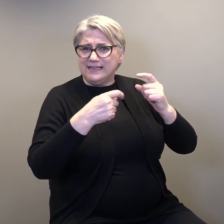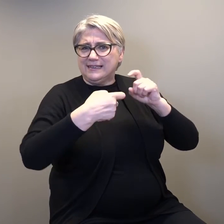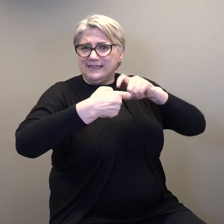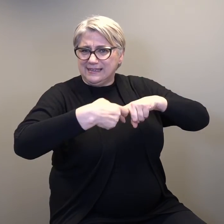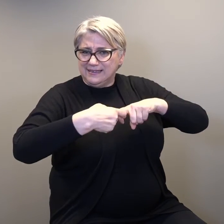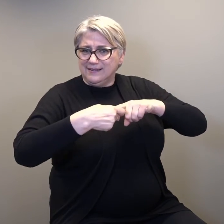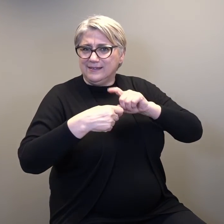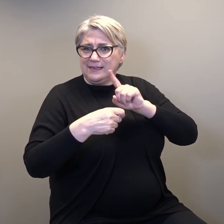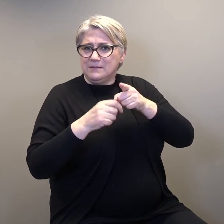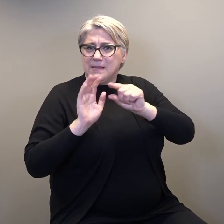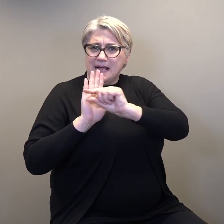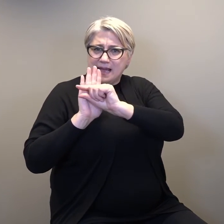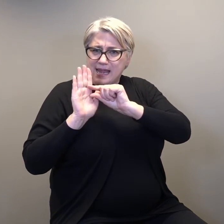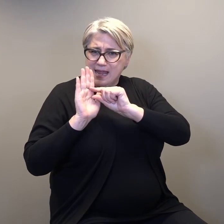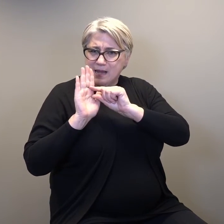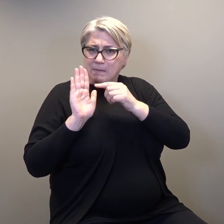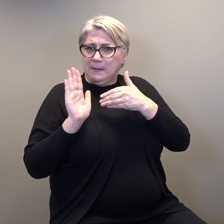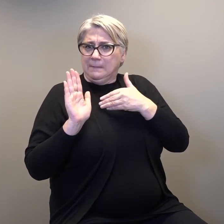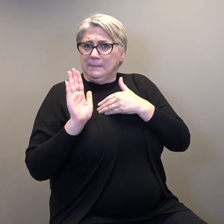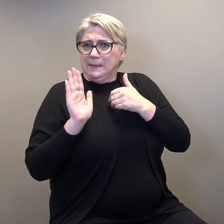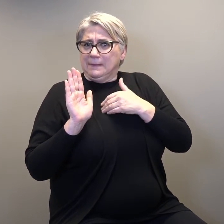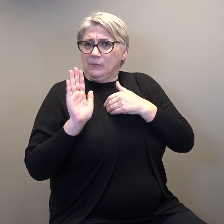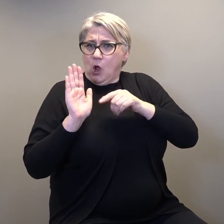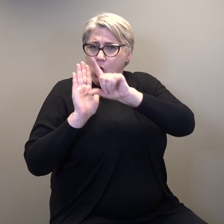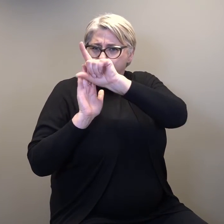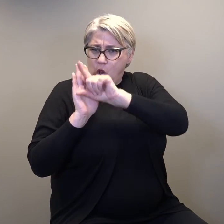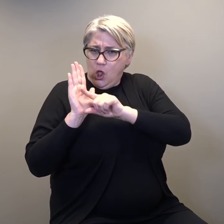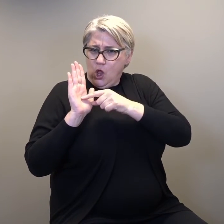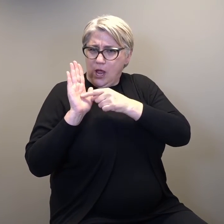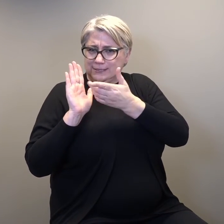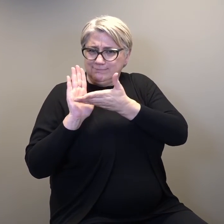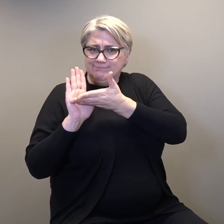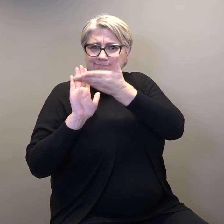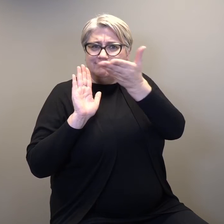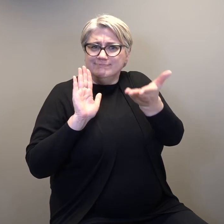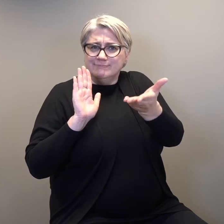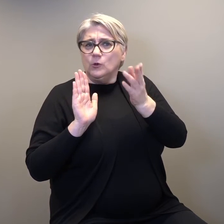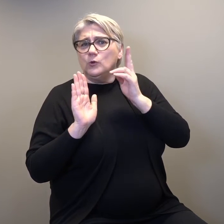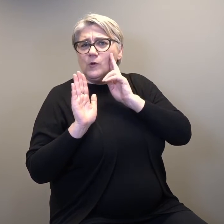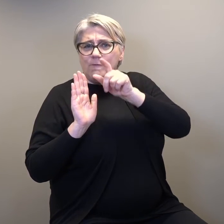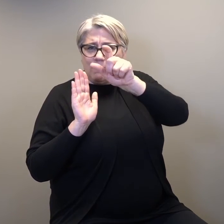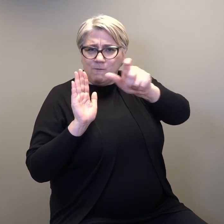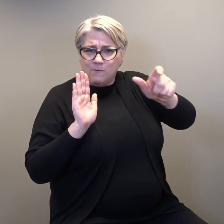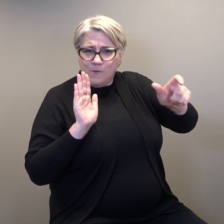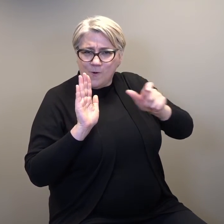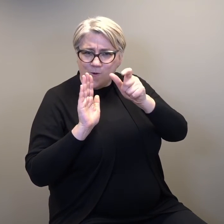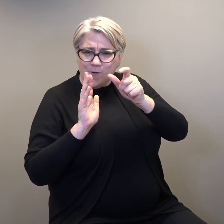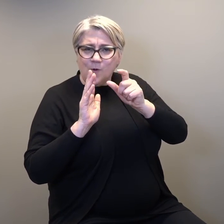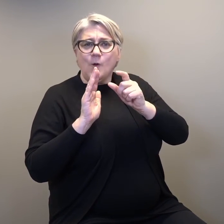verið við í tengslum við þessa grein væntu þess að lögin færðu döff fólki,